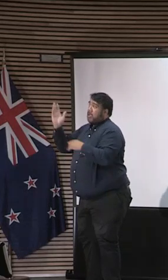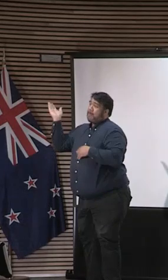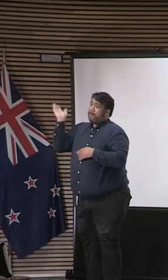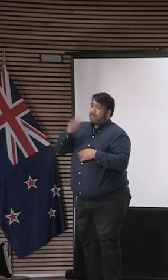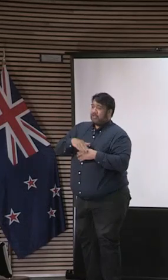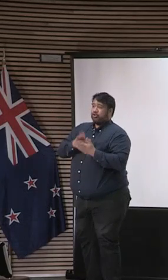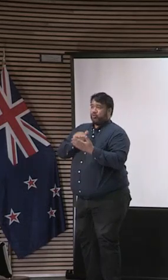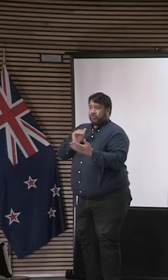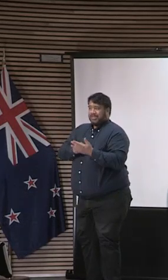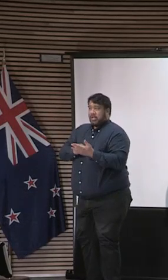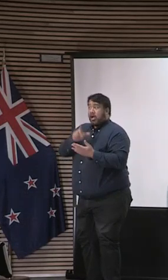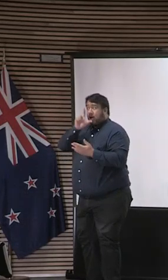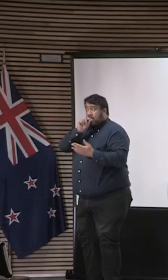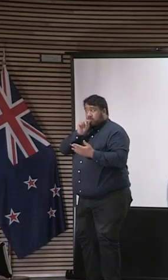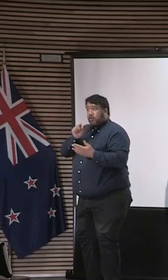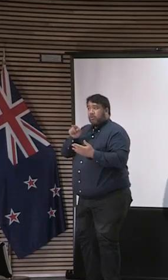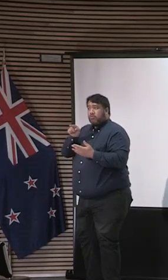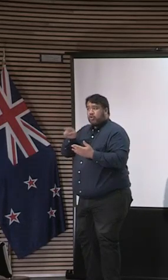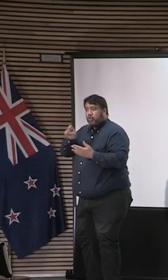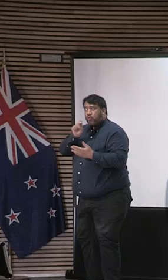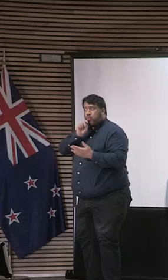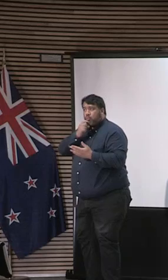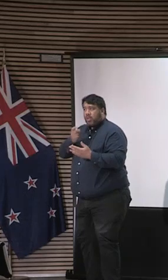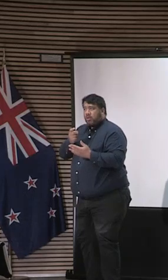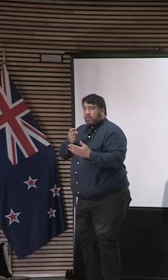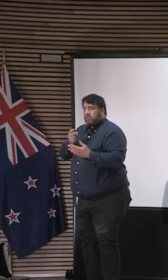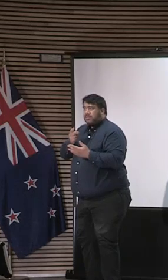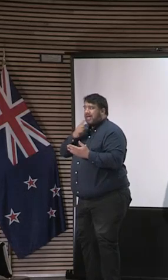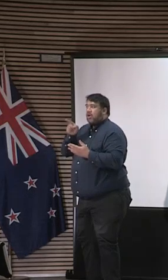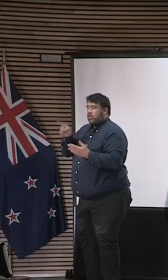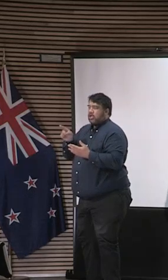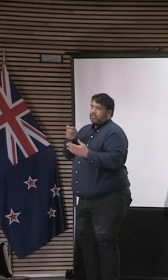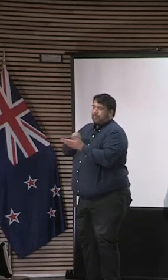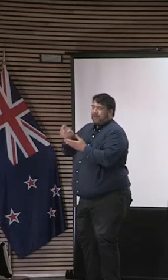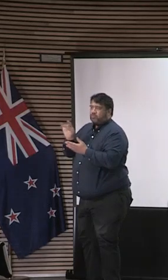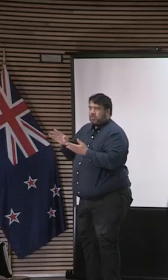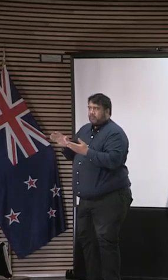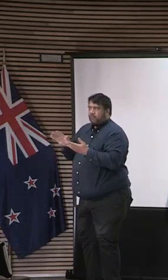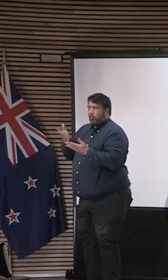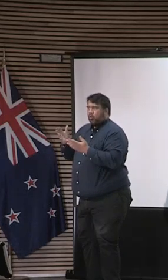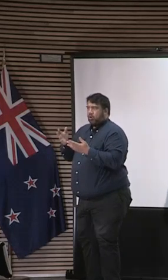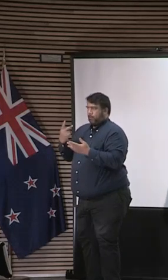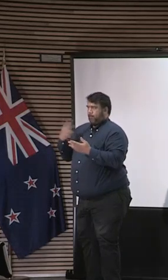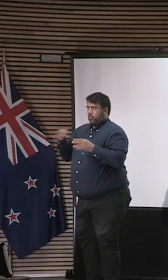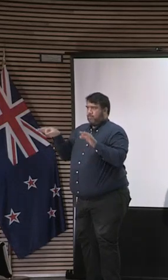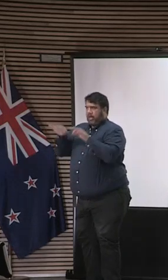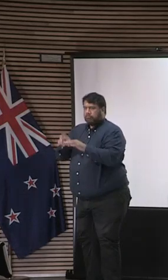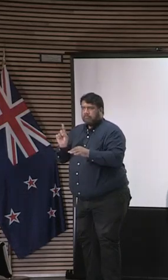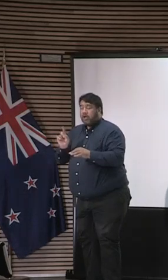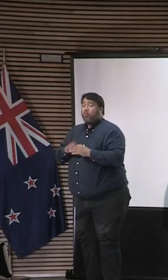nga ringaringa auau me te pai o te akuaku i roto i nga waka. He whakahou ano kei nga iwi o Aotearoa e hoki mai ana i